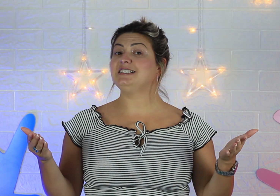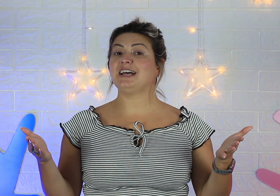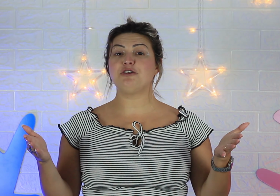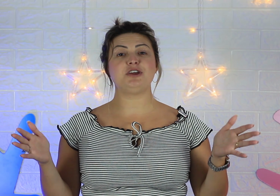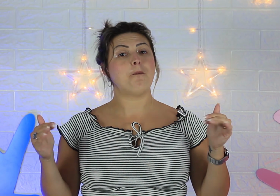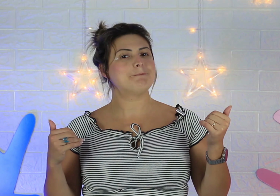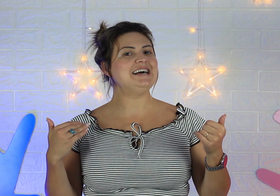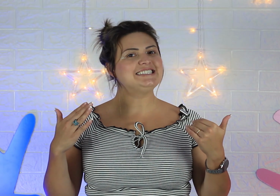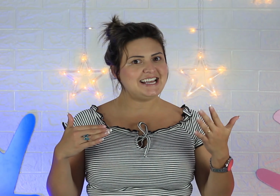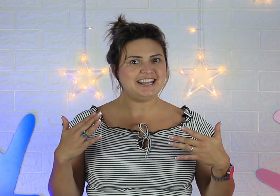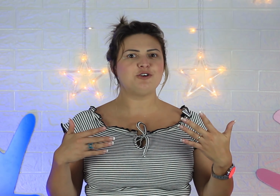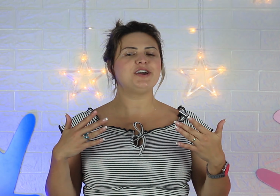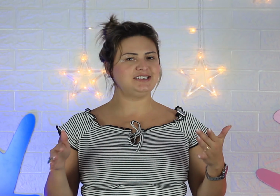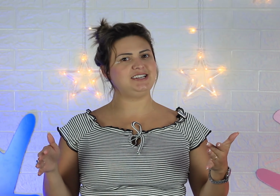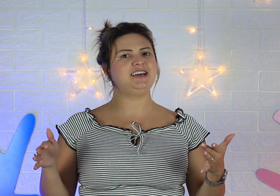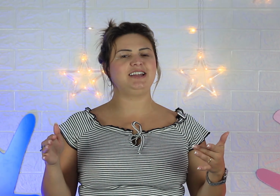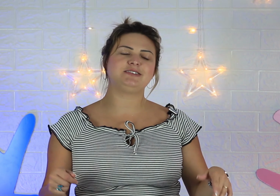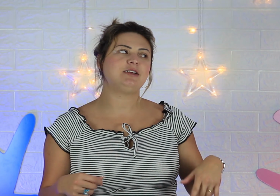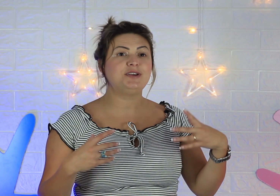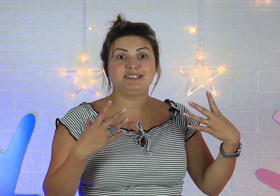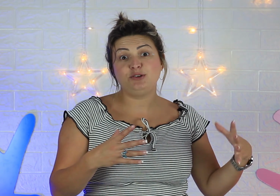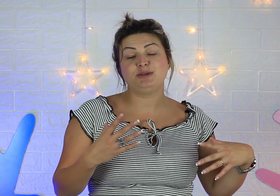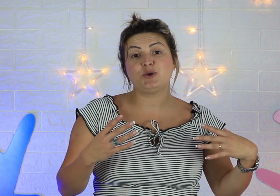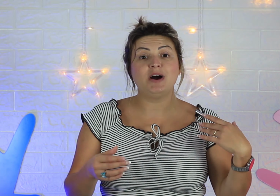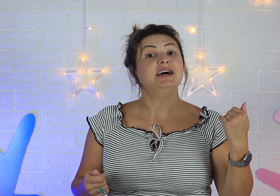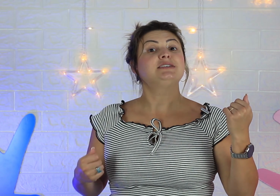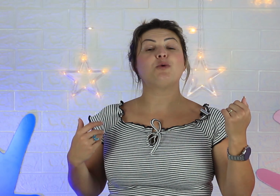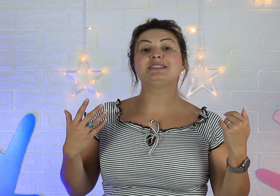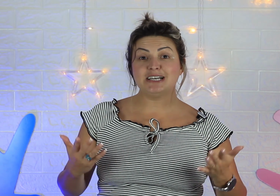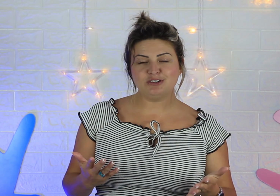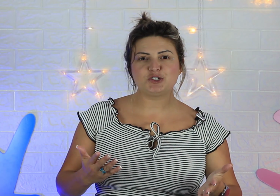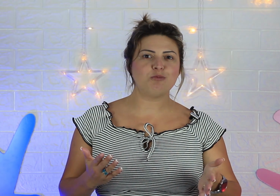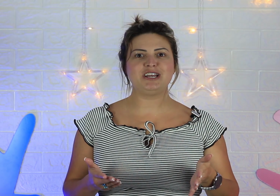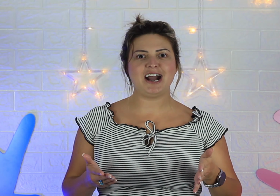pode sinalizar o que é um prazer em conhecer né você tá conhecendo a pessoa tá começando a se